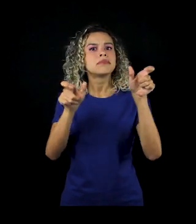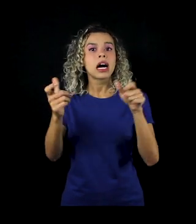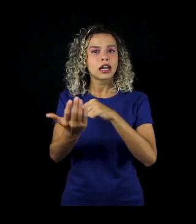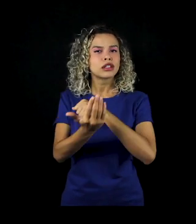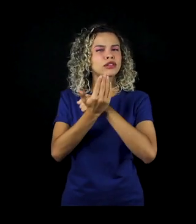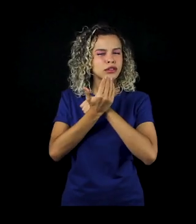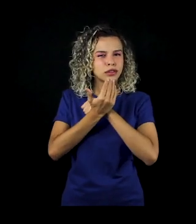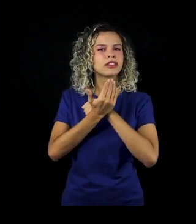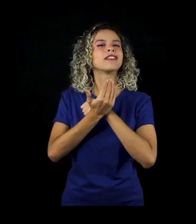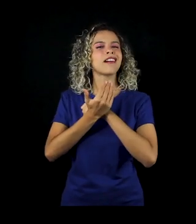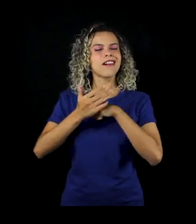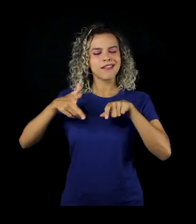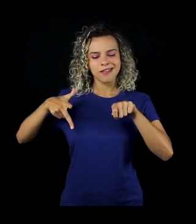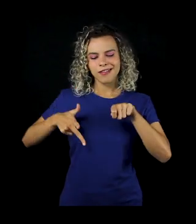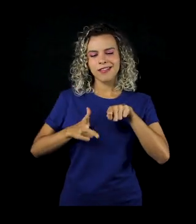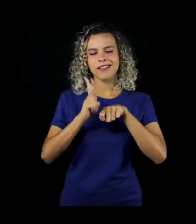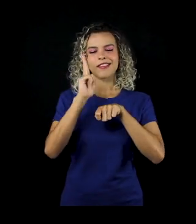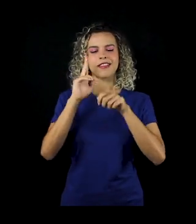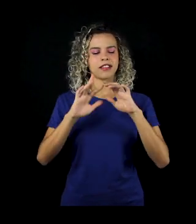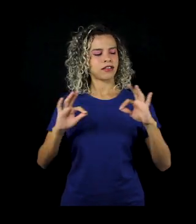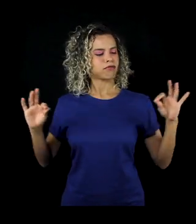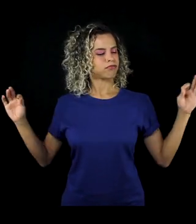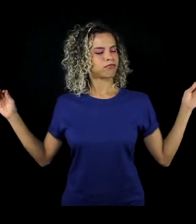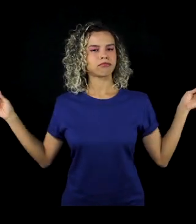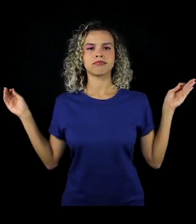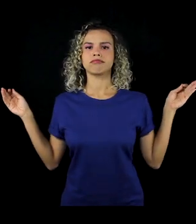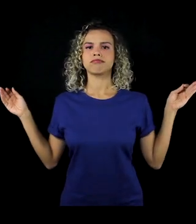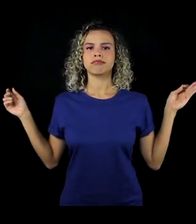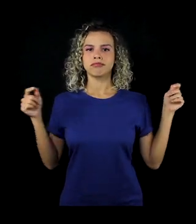para conseguir cortar um barbante que fique mais ou menos assim...